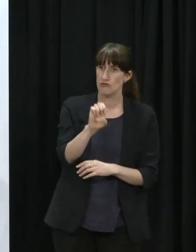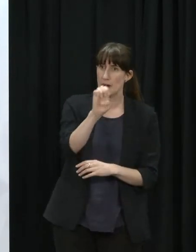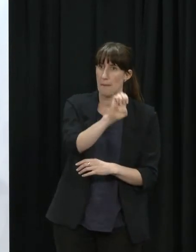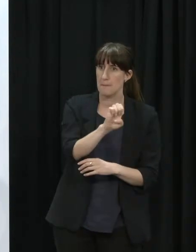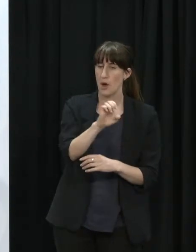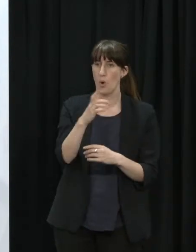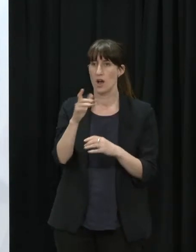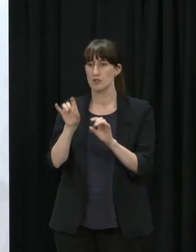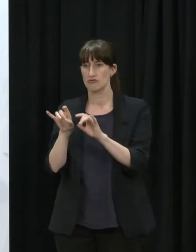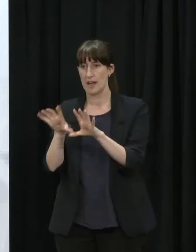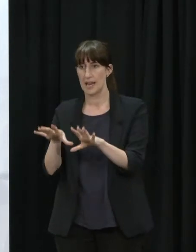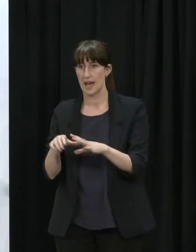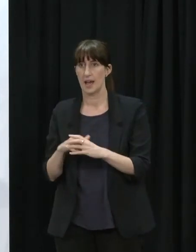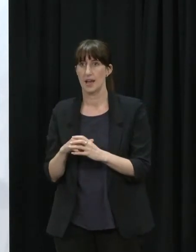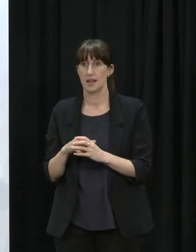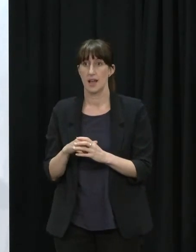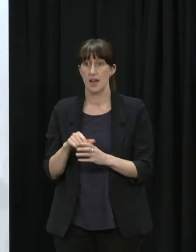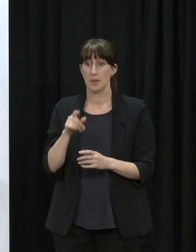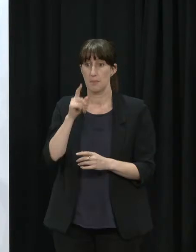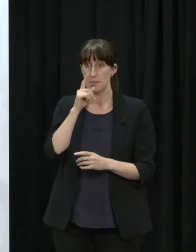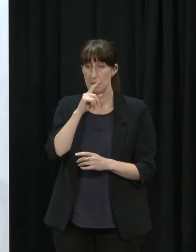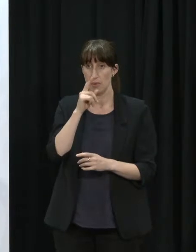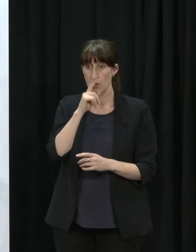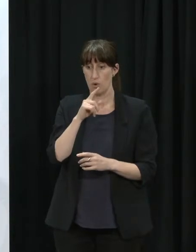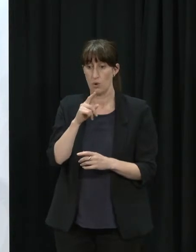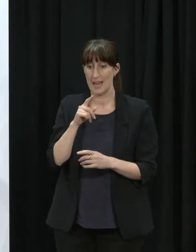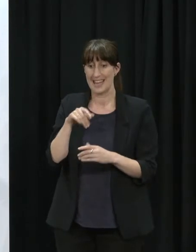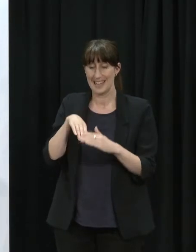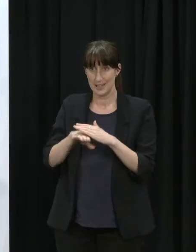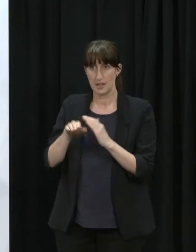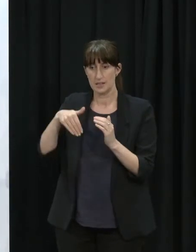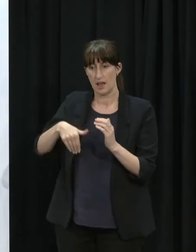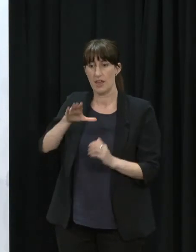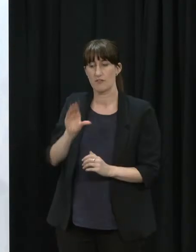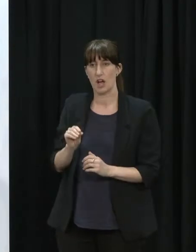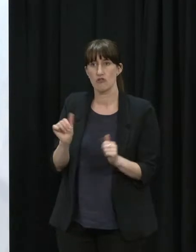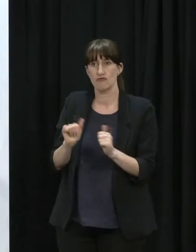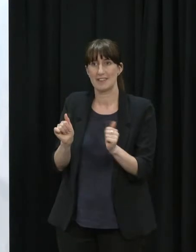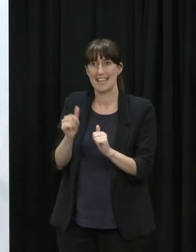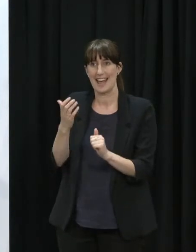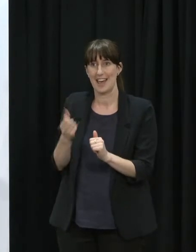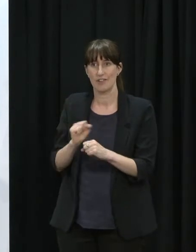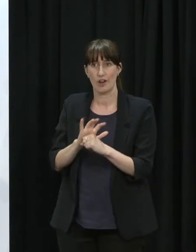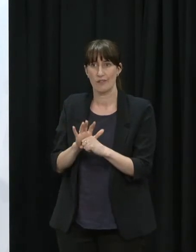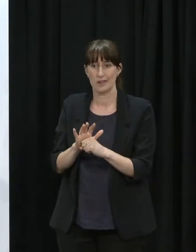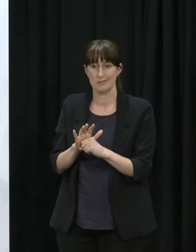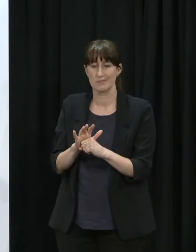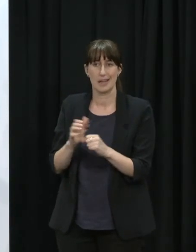ahi ka tere ka memeha. He patai whakamere, kotahi pea mo te Tau Hou. Ki taku